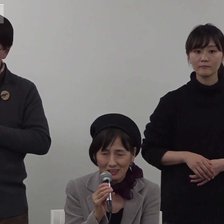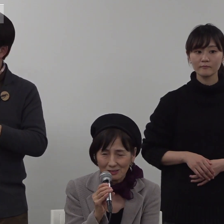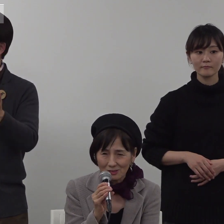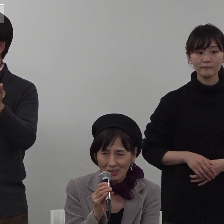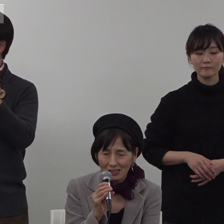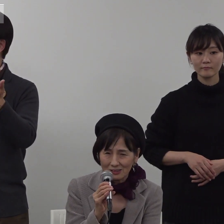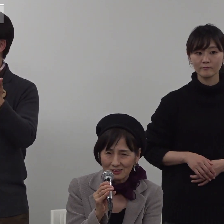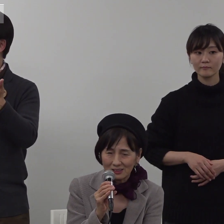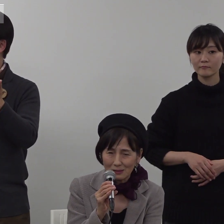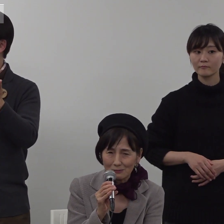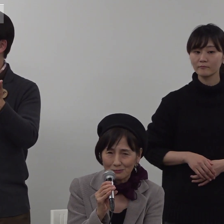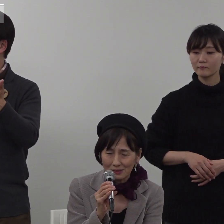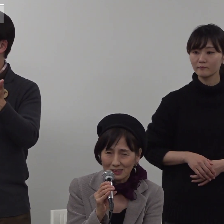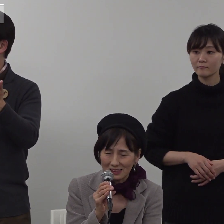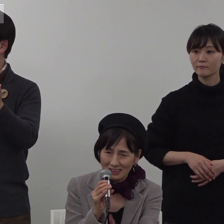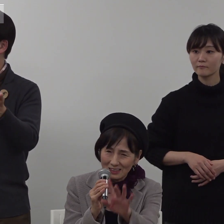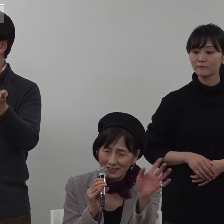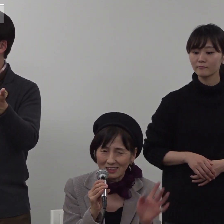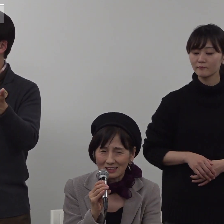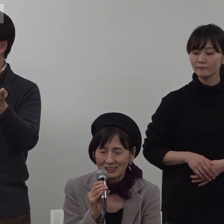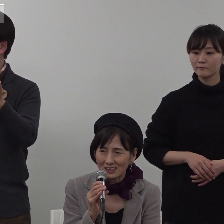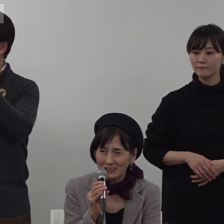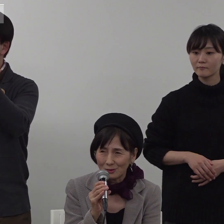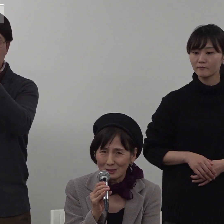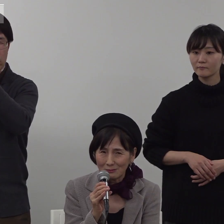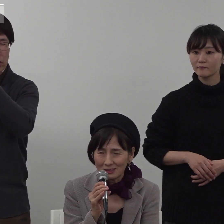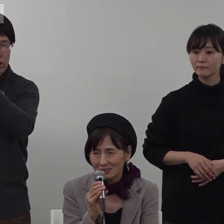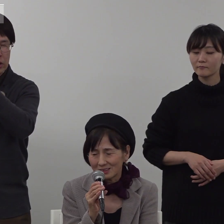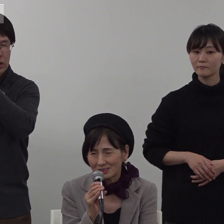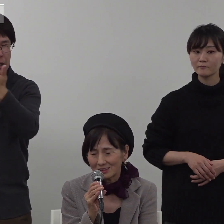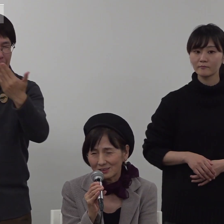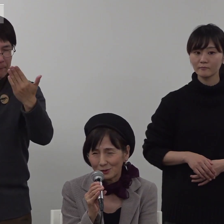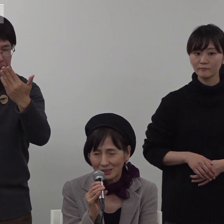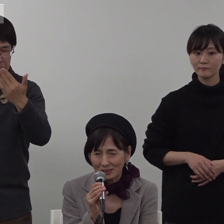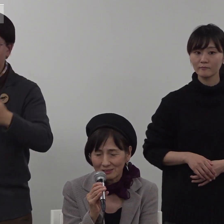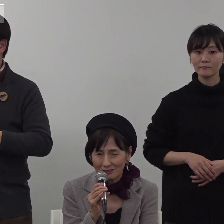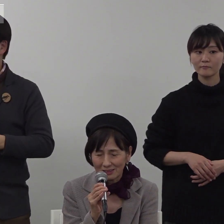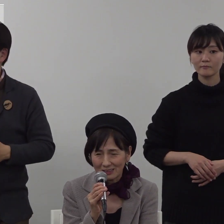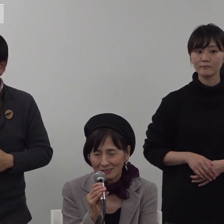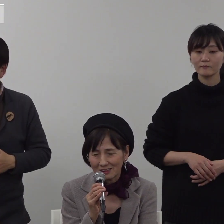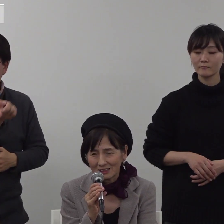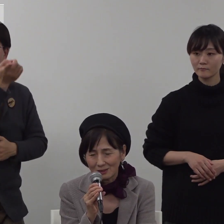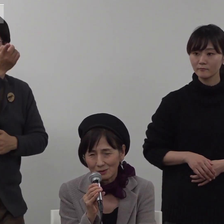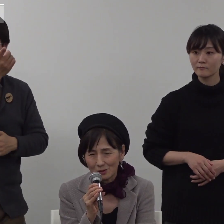天王洲アイルに自然の中に何かいろんな美術を置いてるとこがあるんですけども